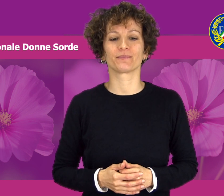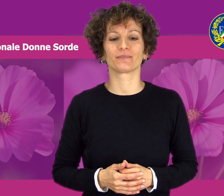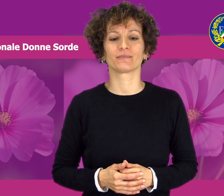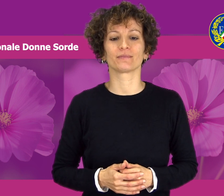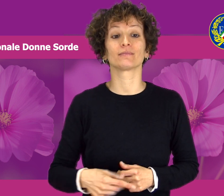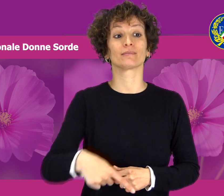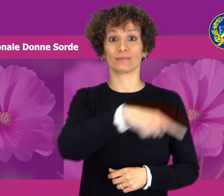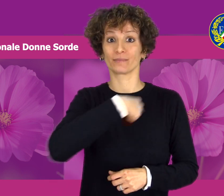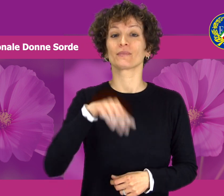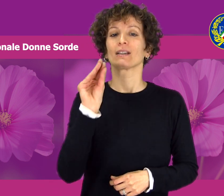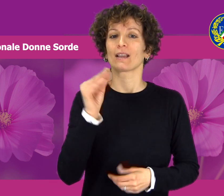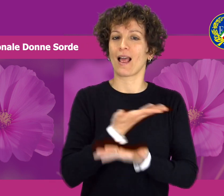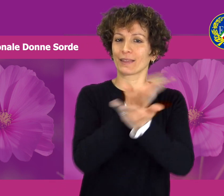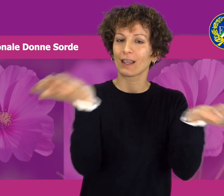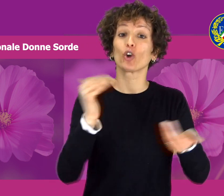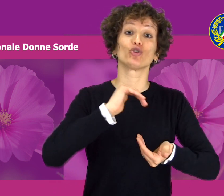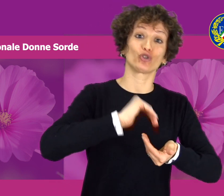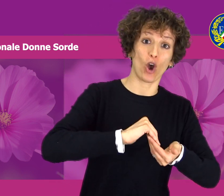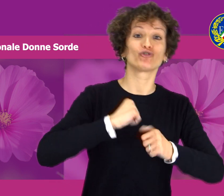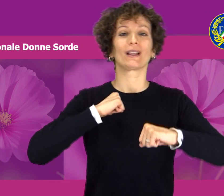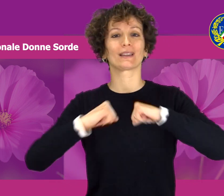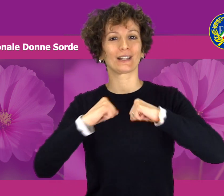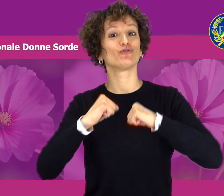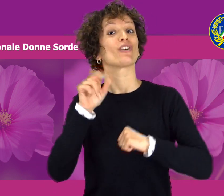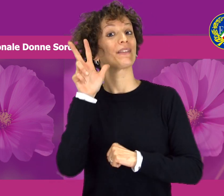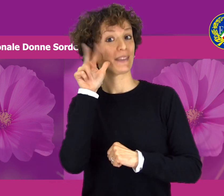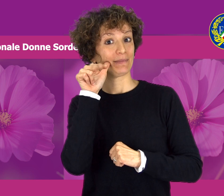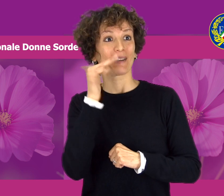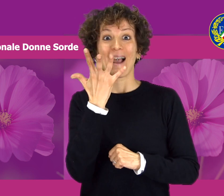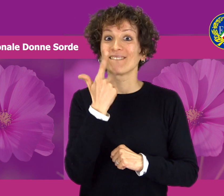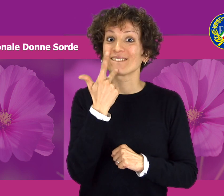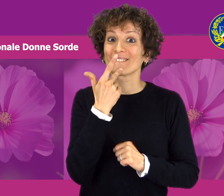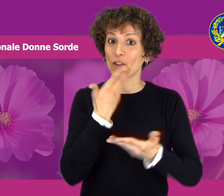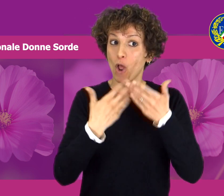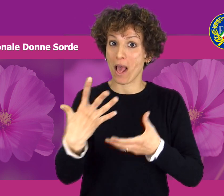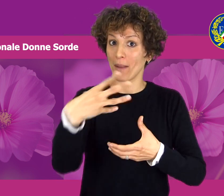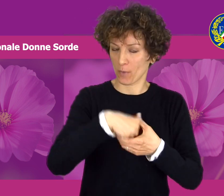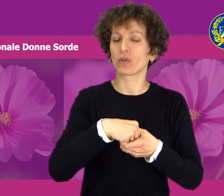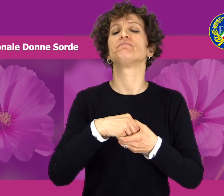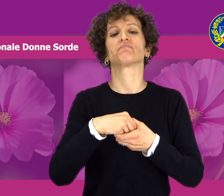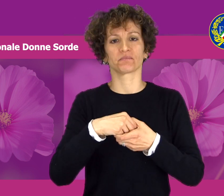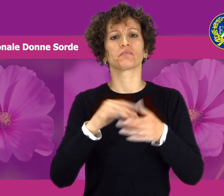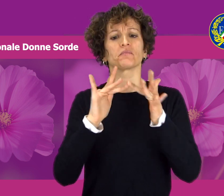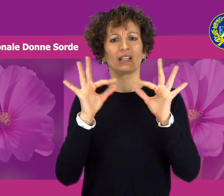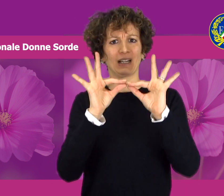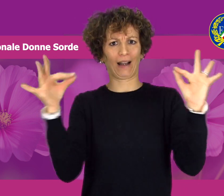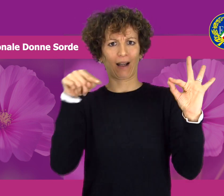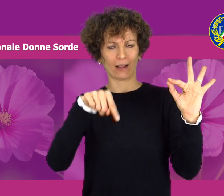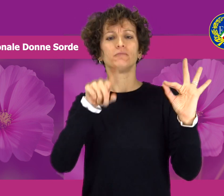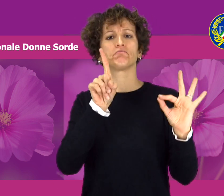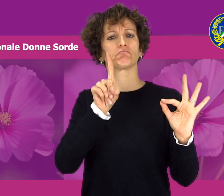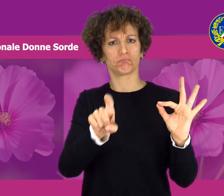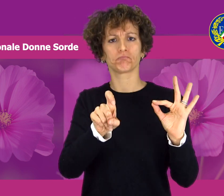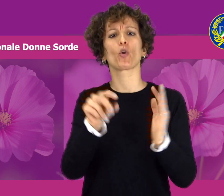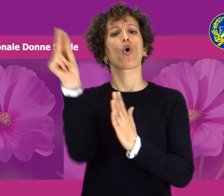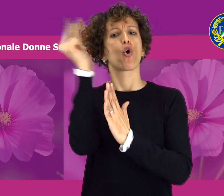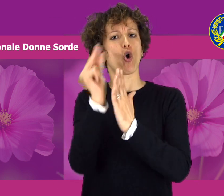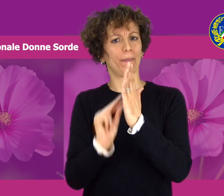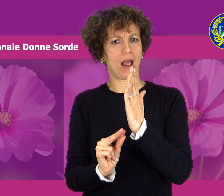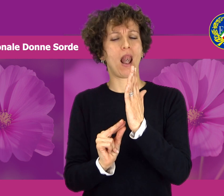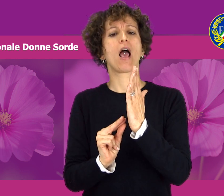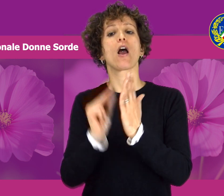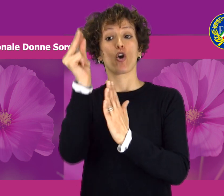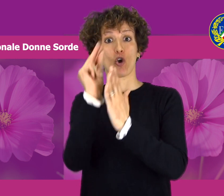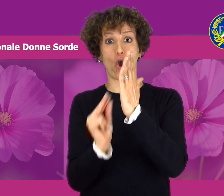Pertanto, chiediamo alle socie e alle dirigenti interessate di voler trasmettere la loro richiesta di collaborazione. Sotto c'è il form da compilare,